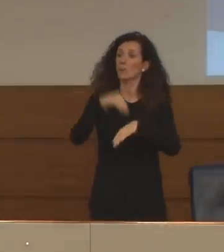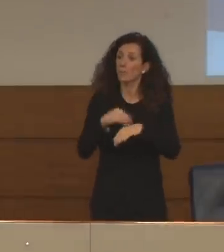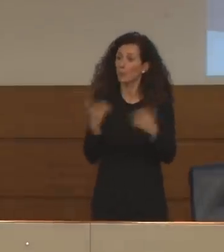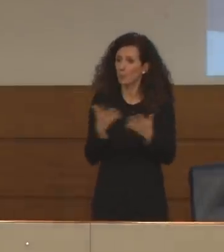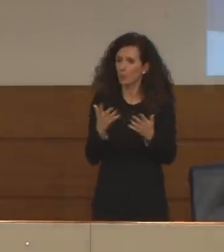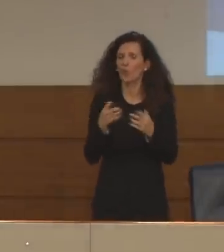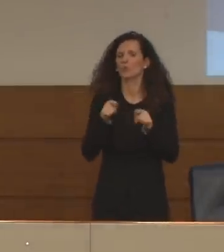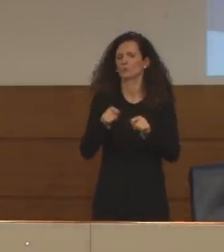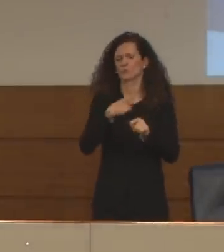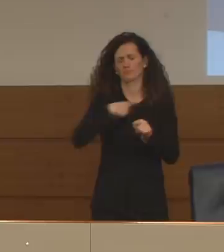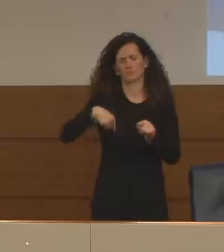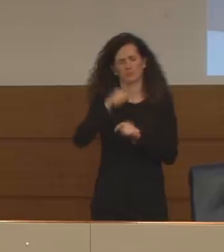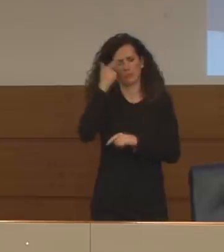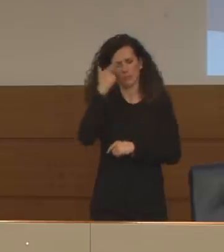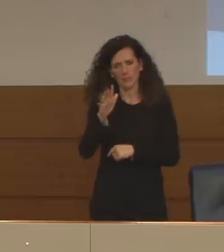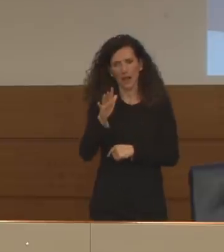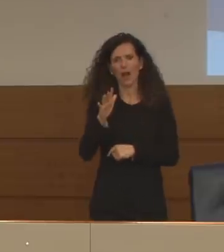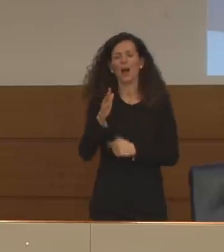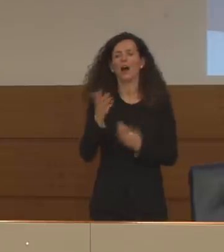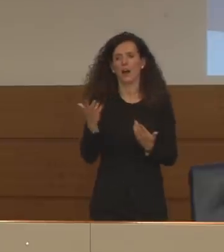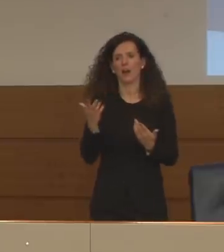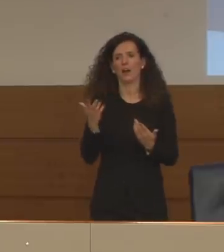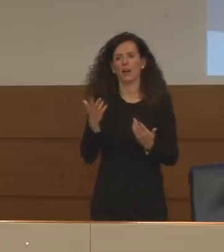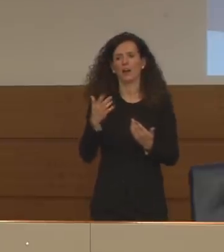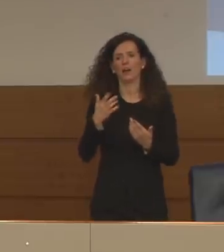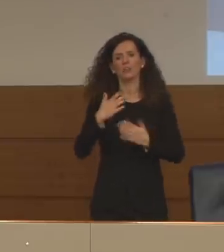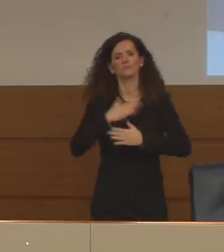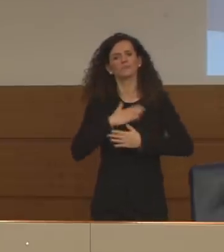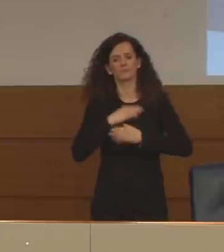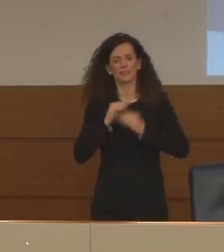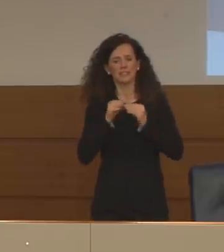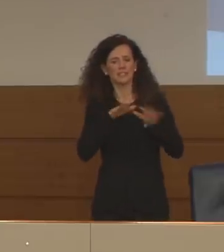c'è un fatto meritorio del nostro sistema sanitario nazionale che ci